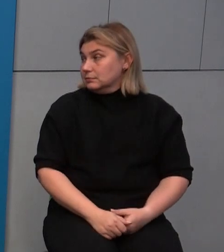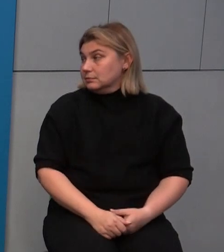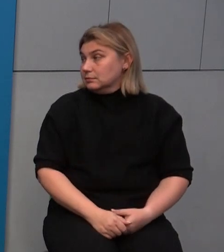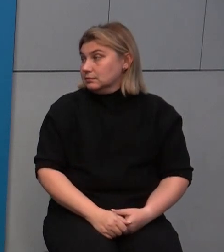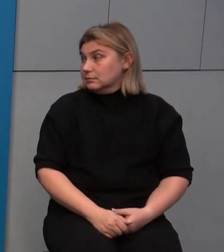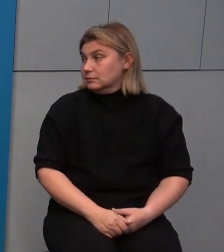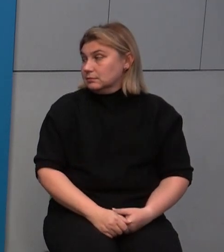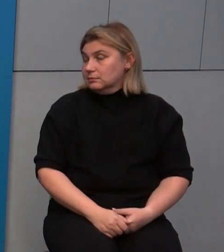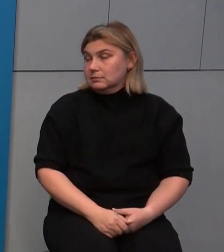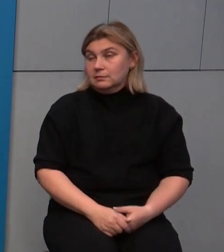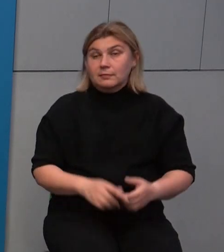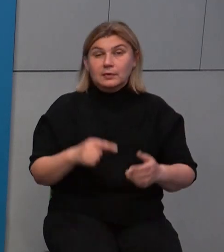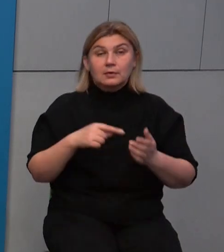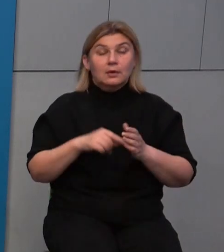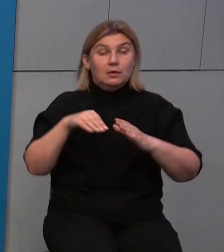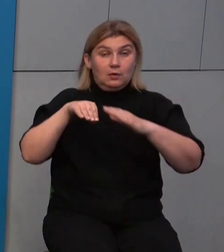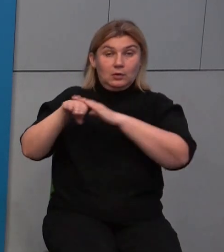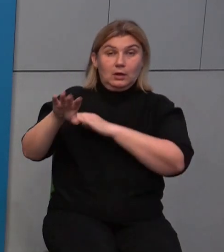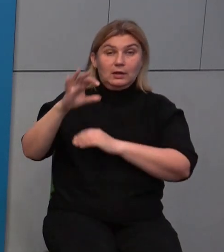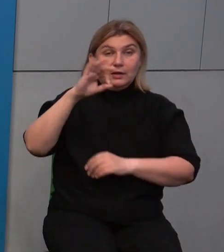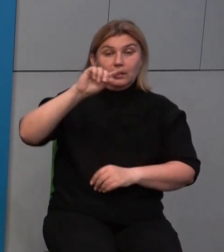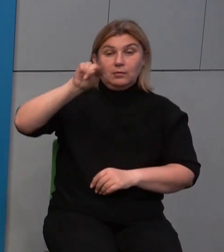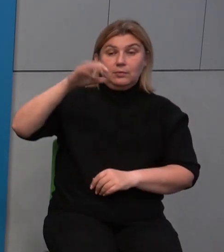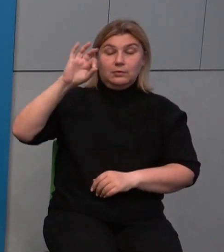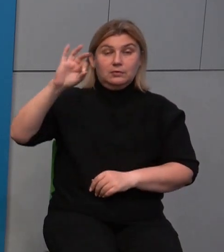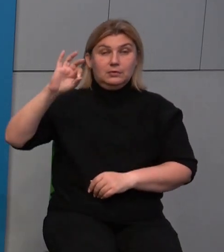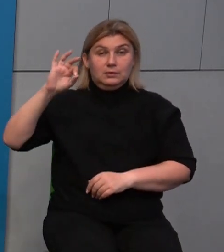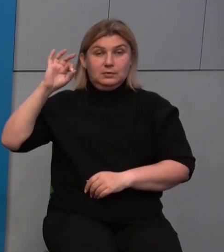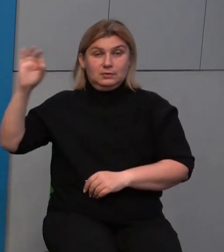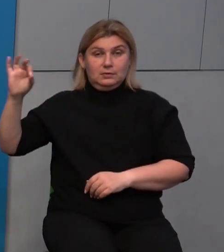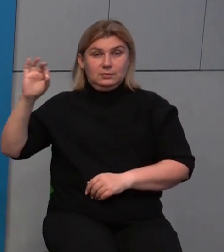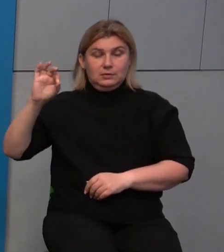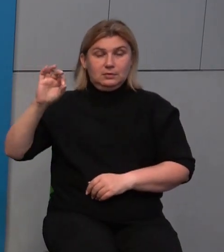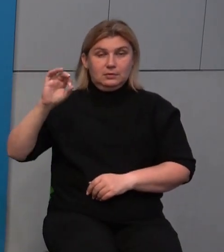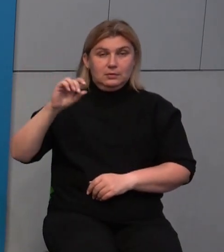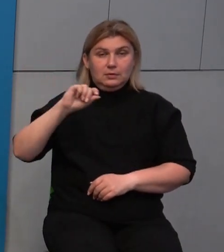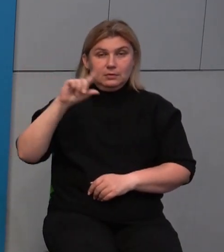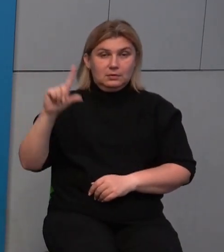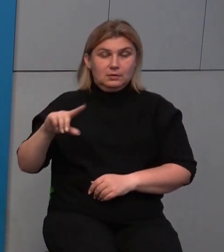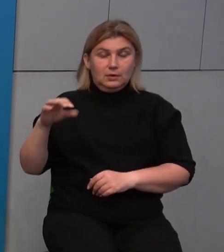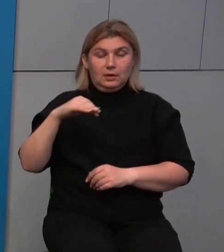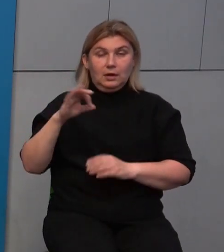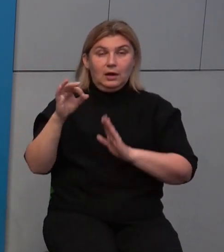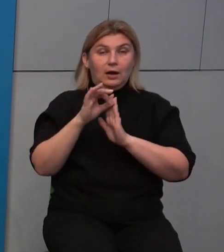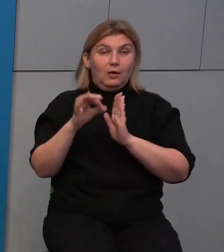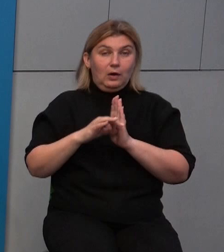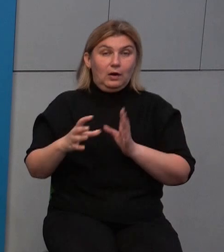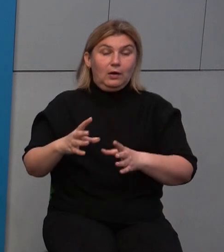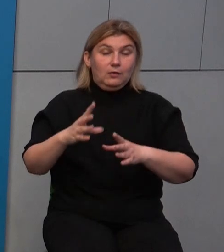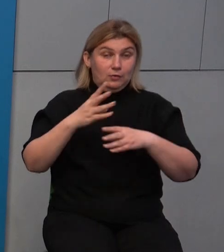to zdeponowano 0,00 złotych i dostawała bardzo regularnie te informacje.